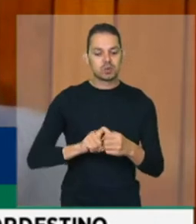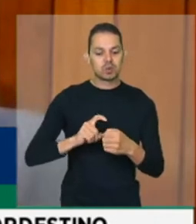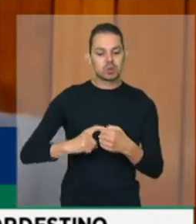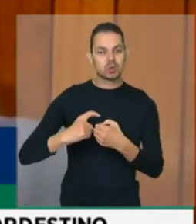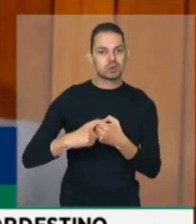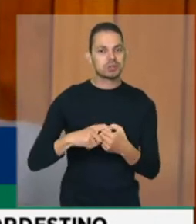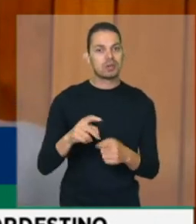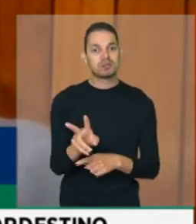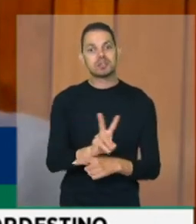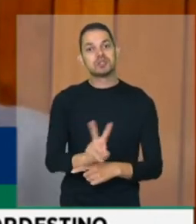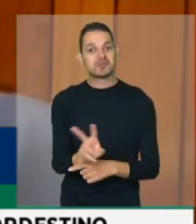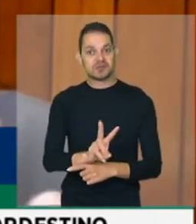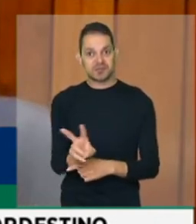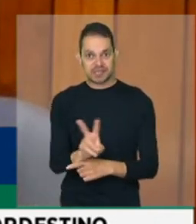DE FISCALIZAÇÃO E CONTROLE SOBRE OS TEMAS AMBIENTAIS.